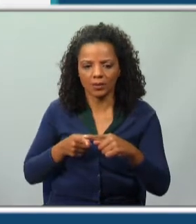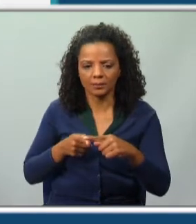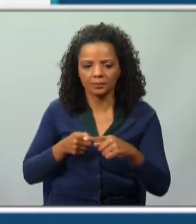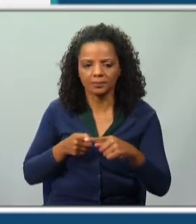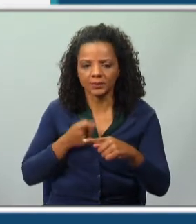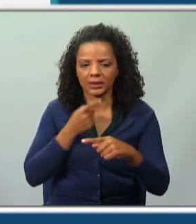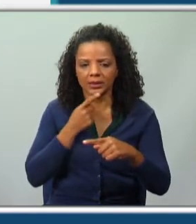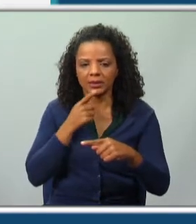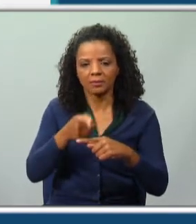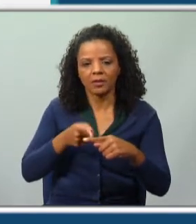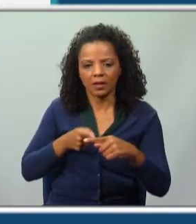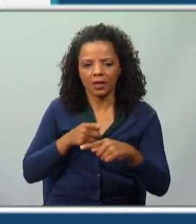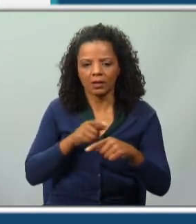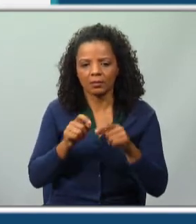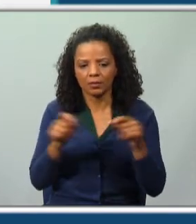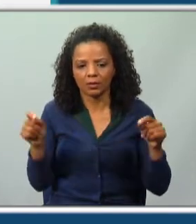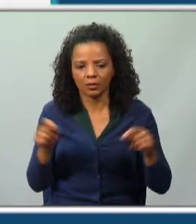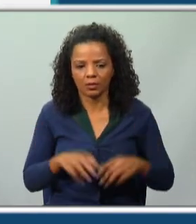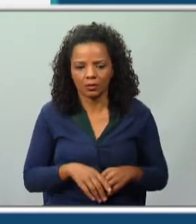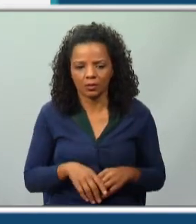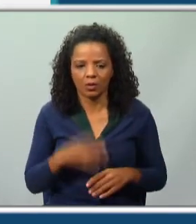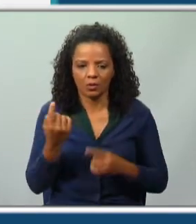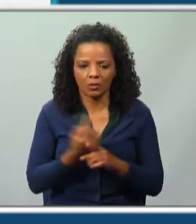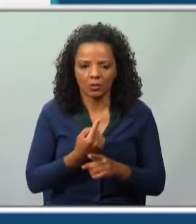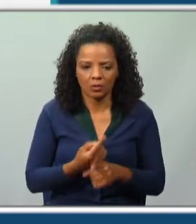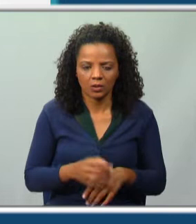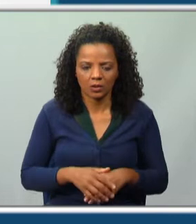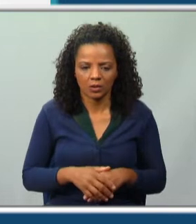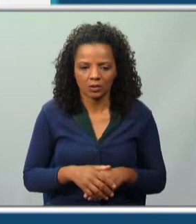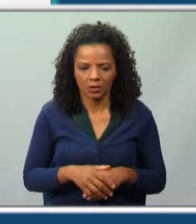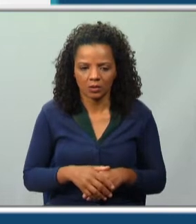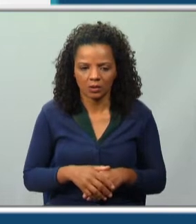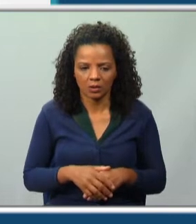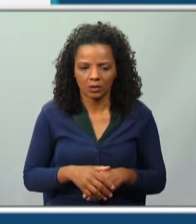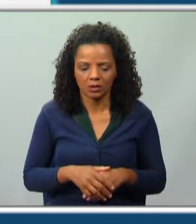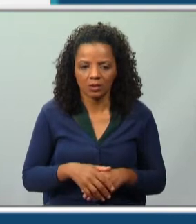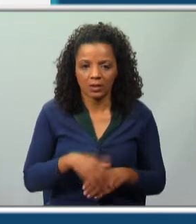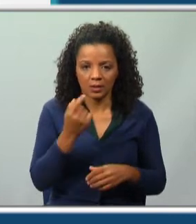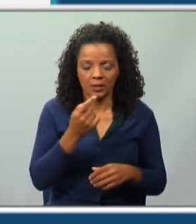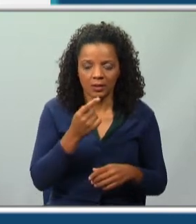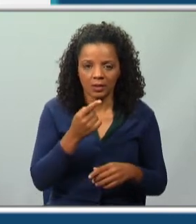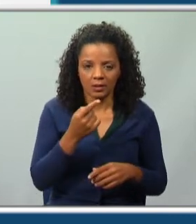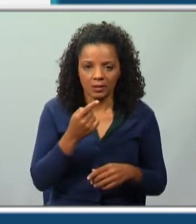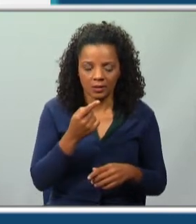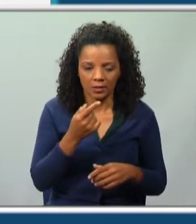a um período ou a a algo não é só dividir tem botar temos aqui 6 e 一個時期或某事不僅僅是鴻溝把我們放在這裡 6 和